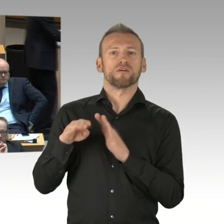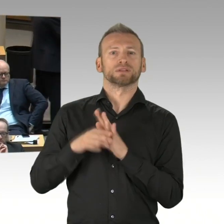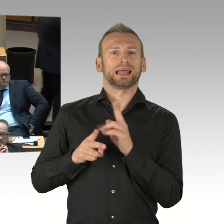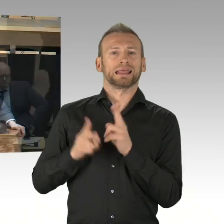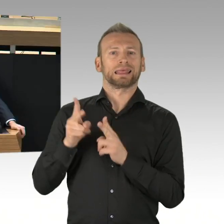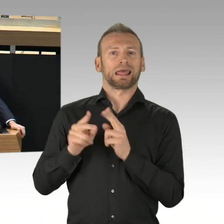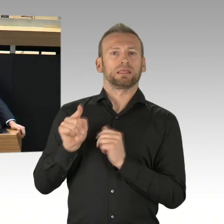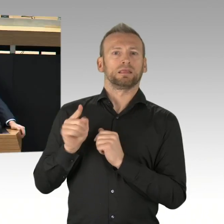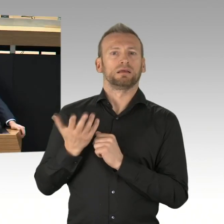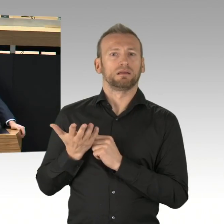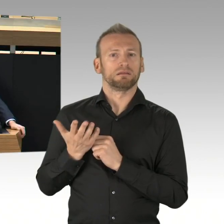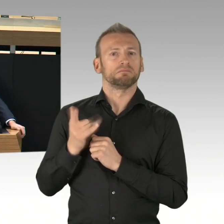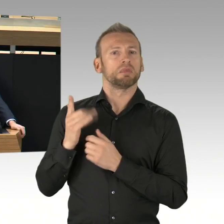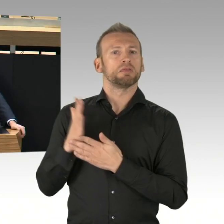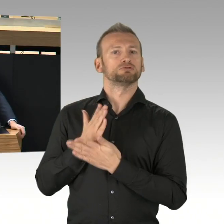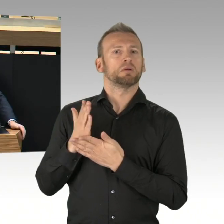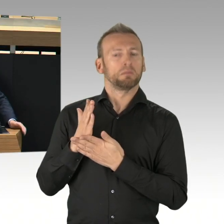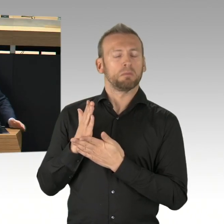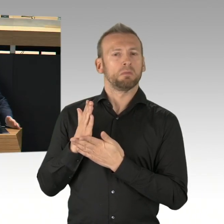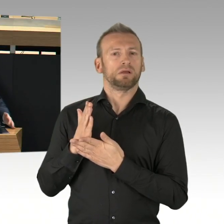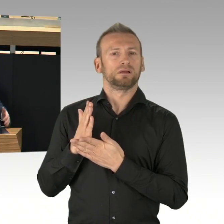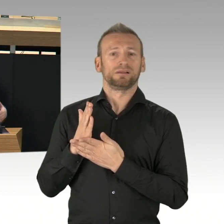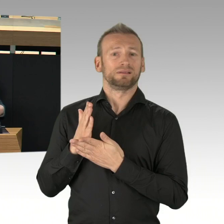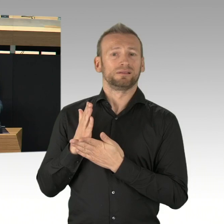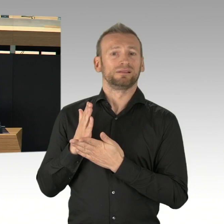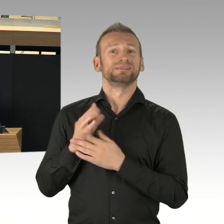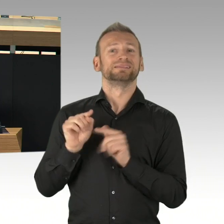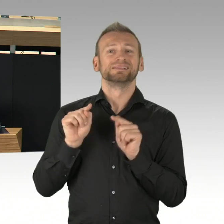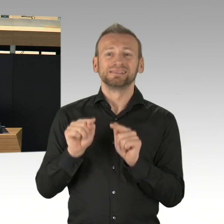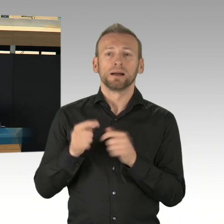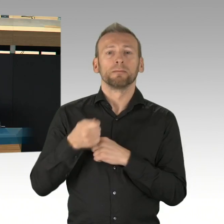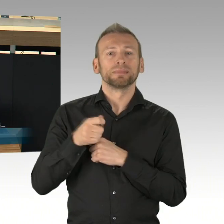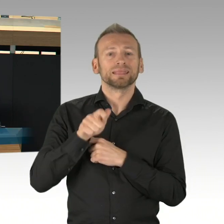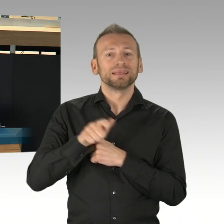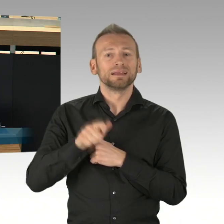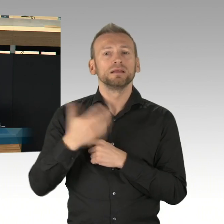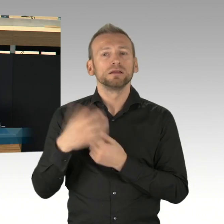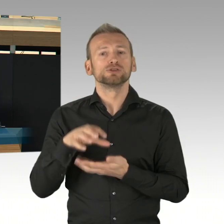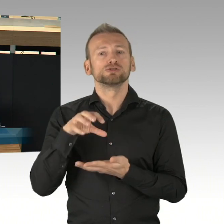Sie haben die letzten dreieinhalb Jahre nicht genutzt, um die Landesbauordnung mal ordentlich aufzuräumen, zu entrümpeln und dafür zu sorgen,